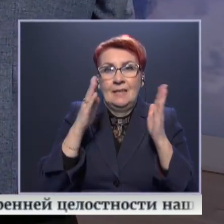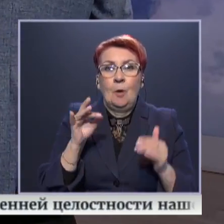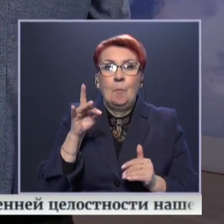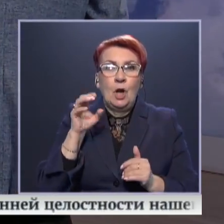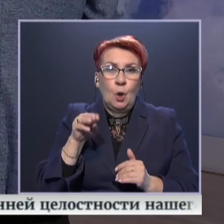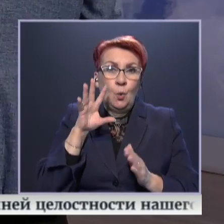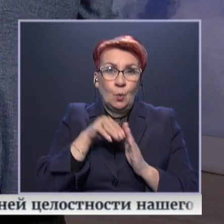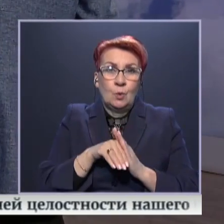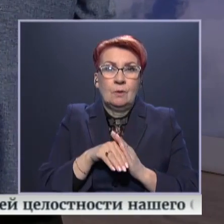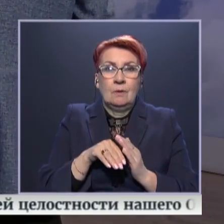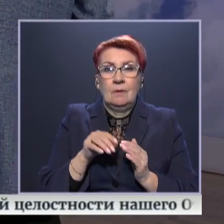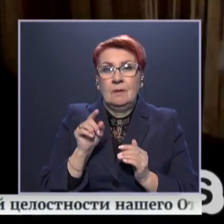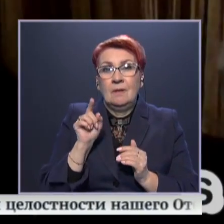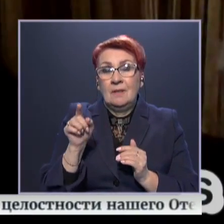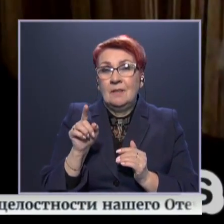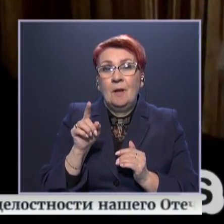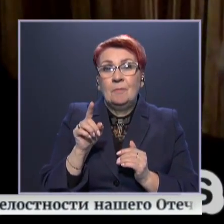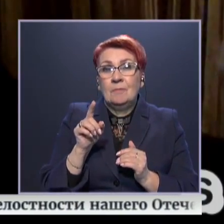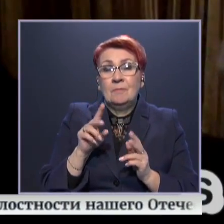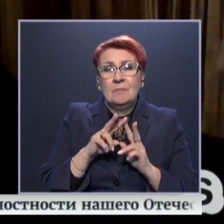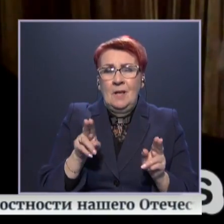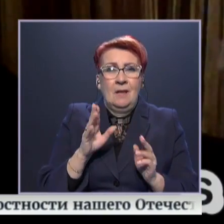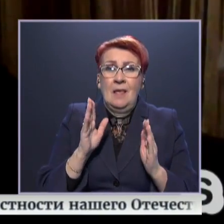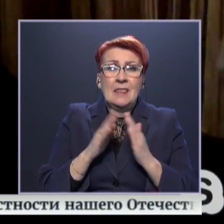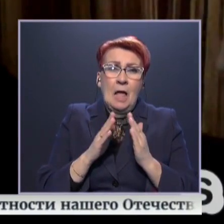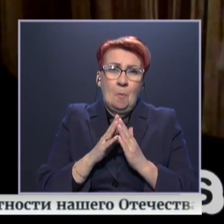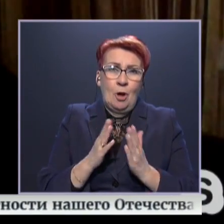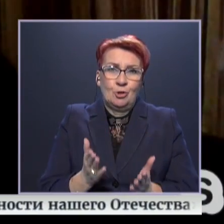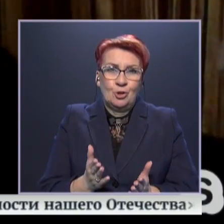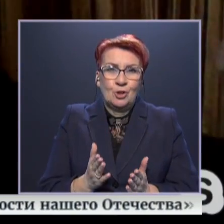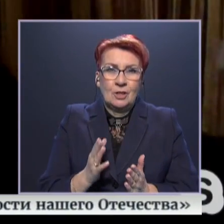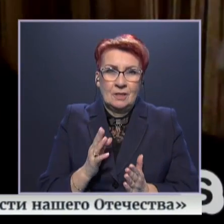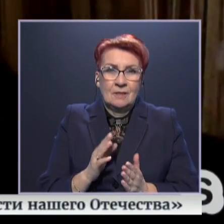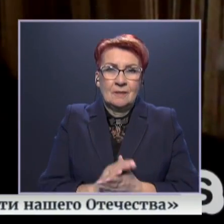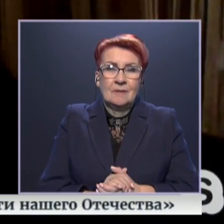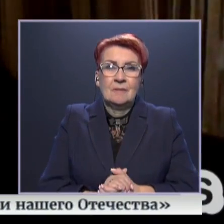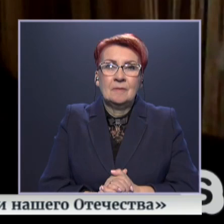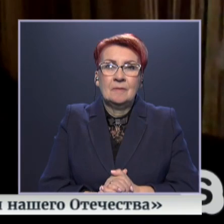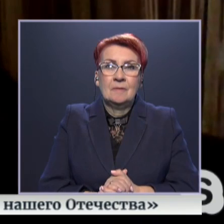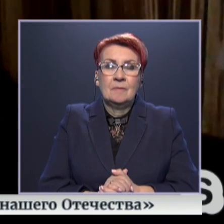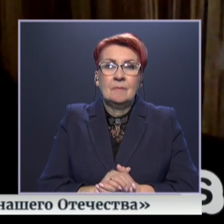как там Как долго домашнее решение и мы стараемся